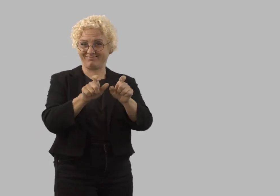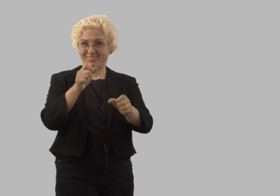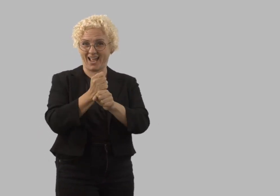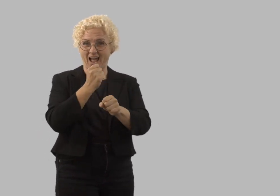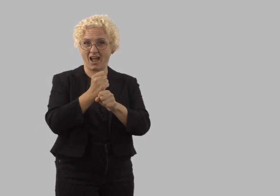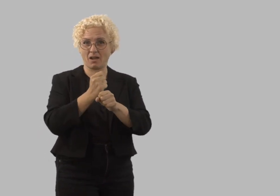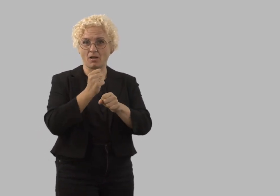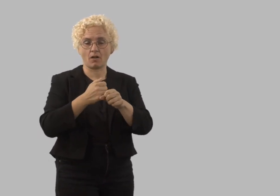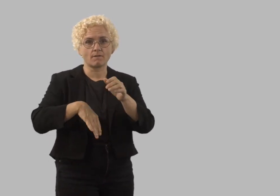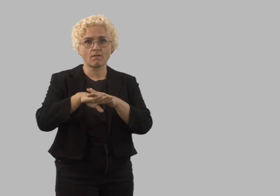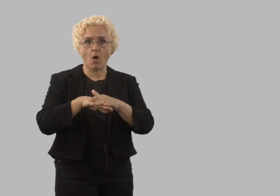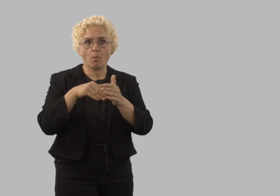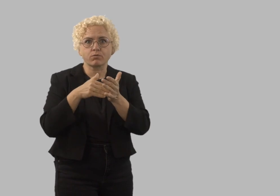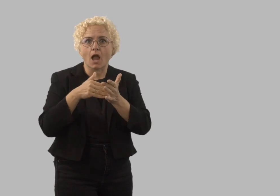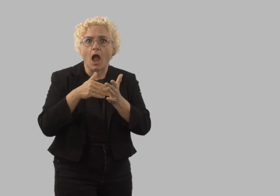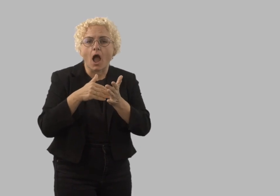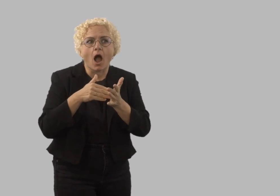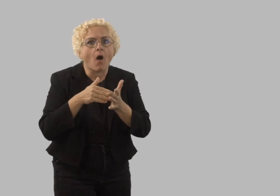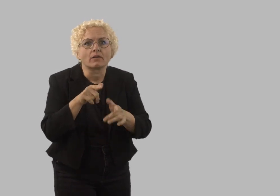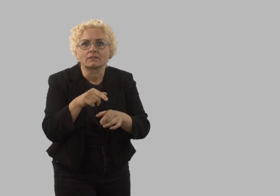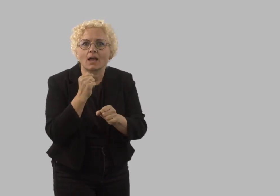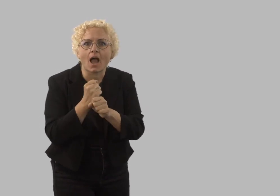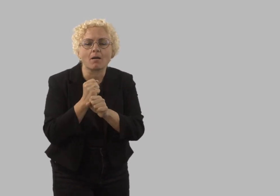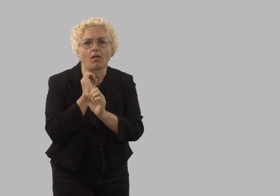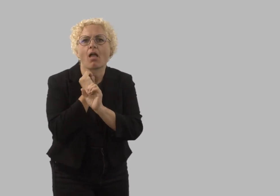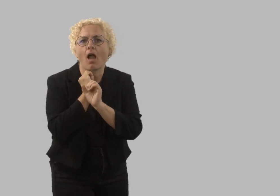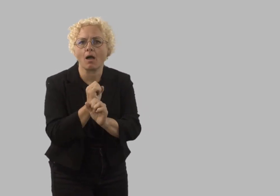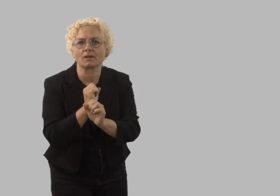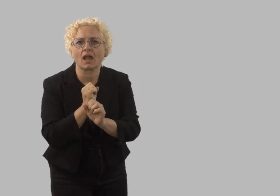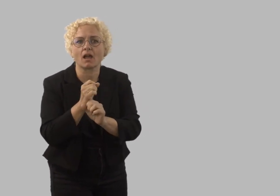Sie waren völlig abhängig von dieser Arbeit.